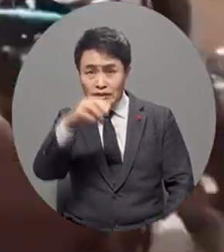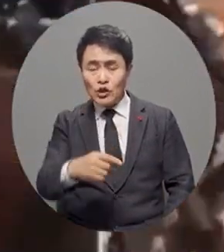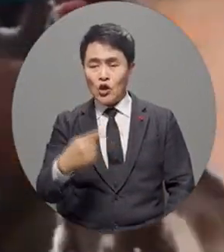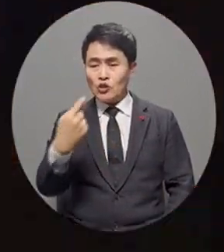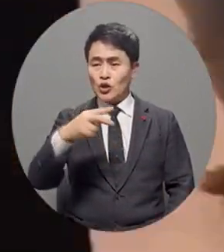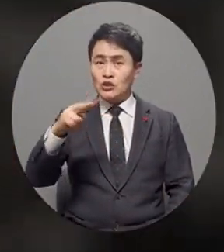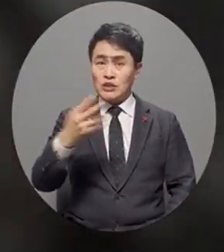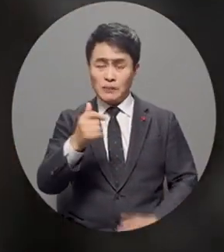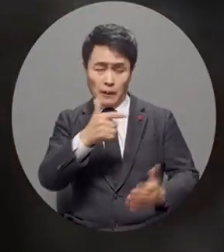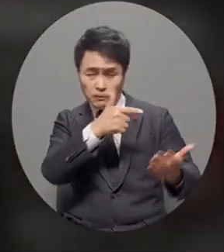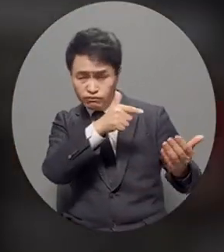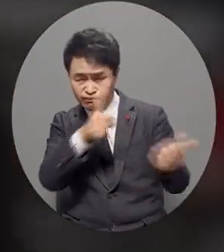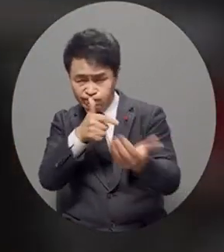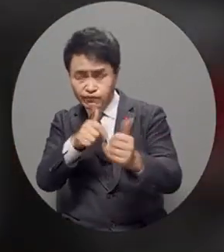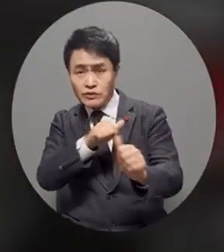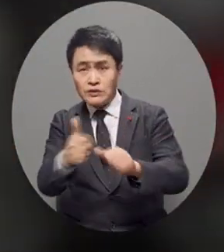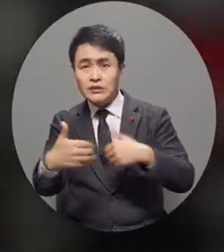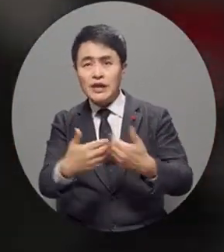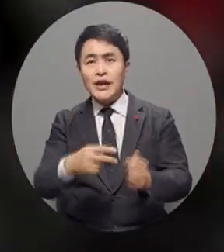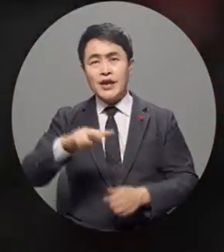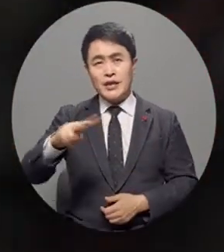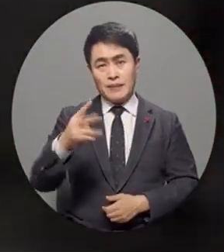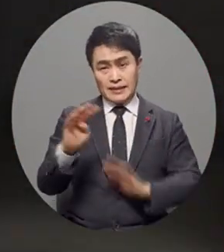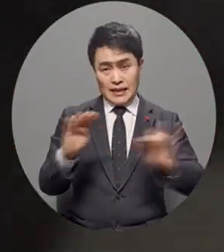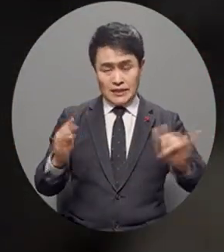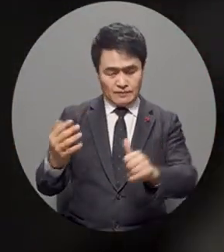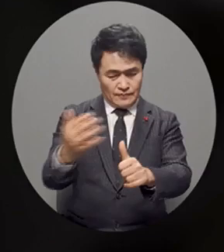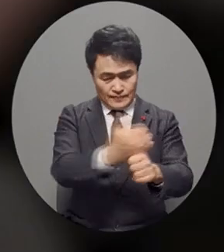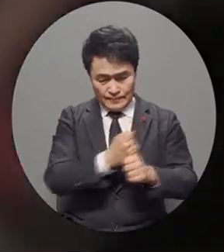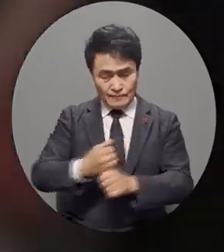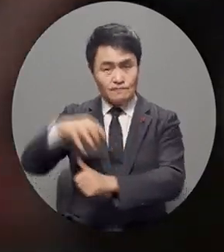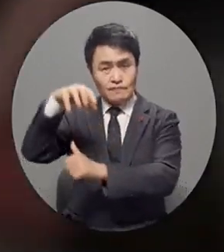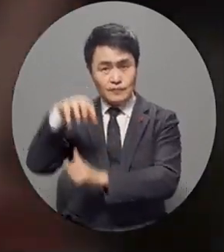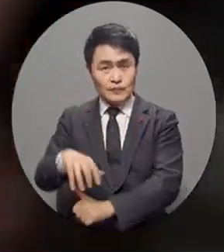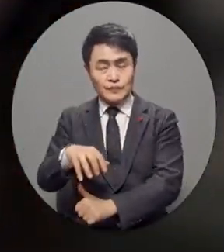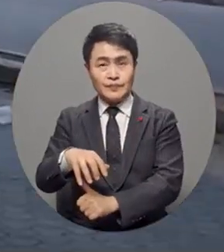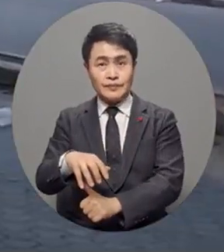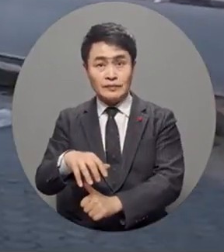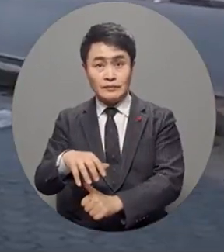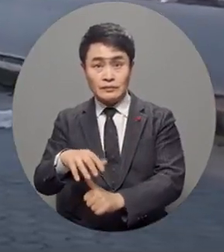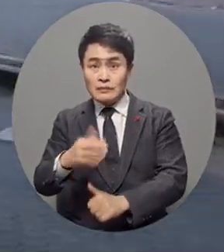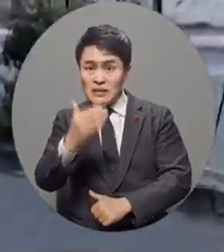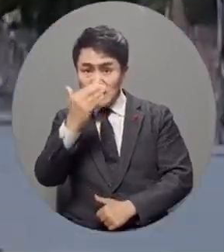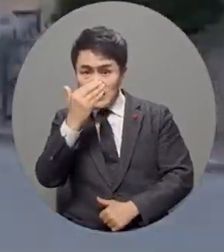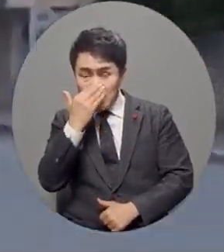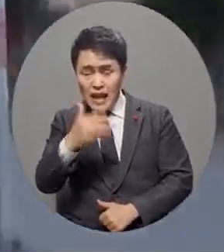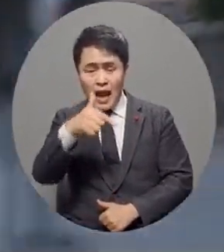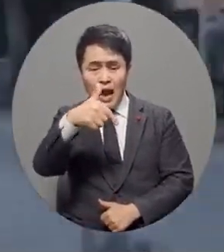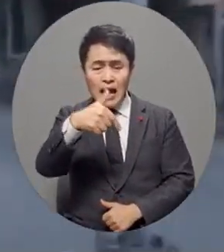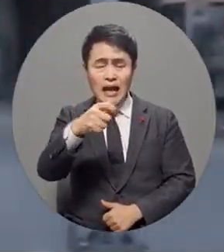하마스는 이스라엘에서 1200여 명을 살해하고 240여 명의 인질을 납치했습니다.